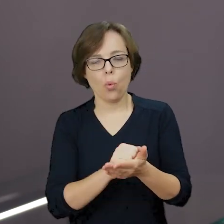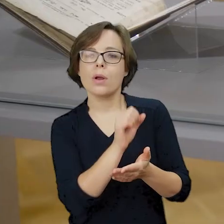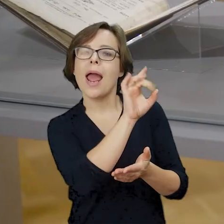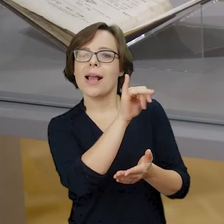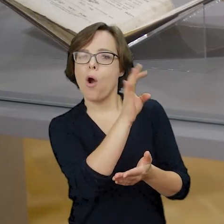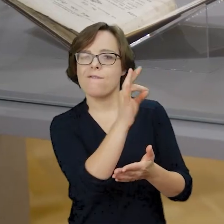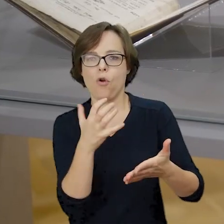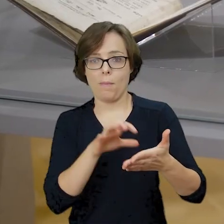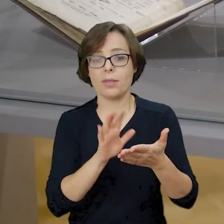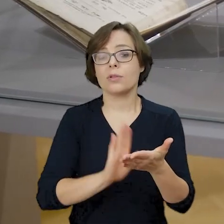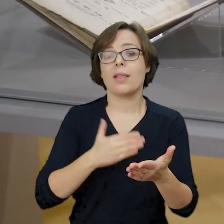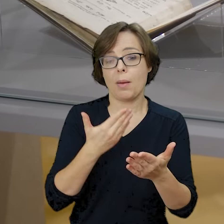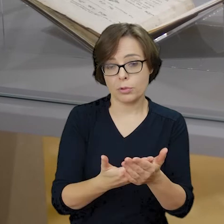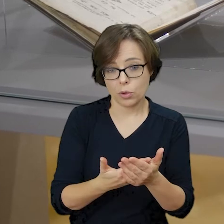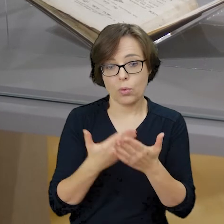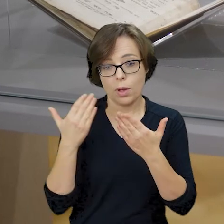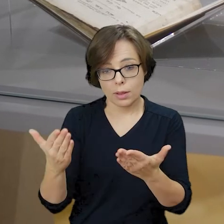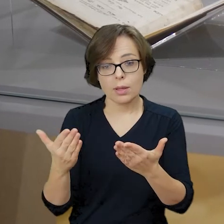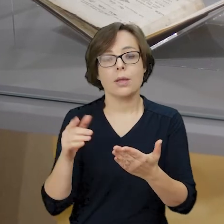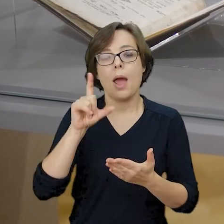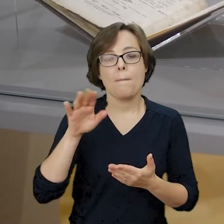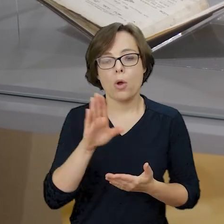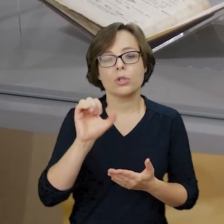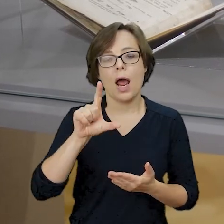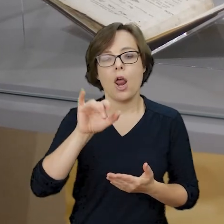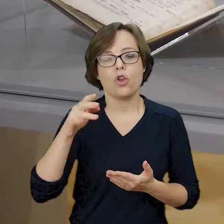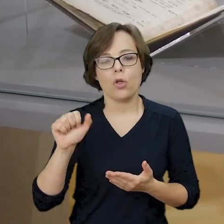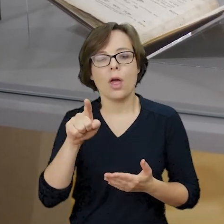Jedenym z nich jest Perusz al Jona, będący komentarzem do księgi Jonasza.